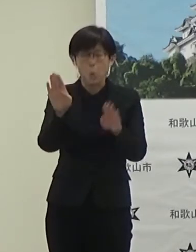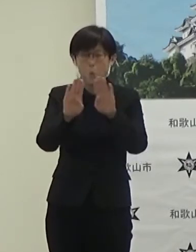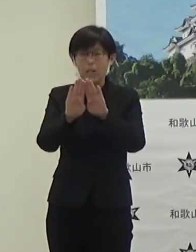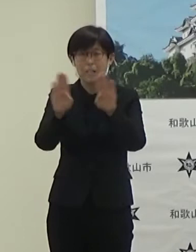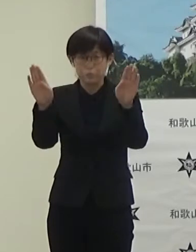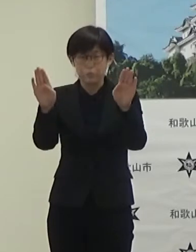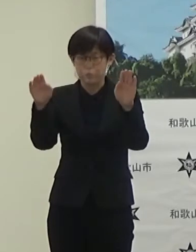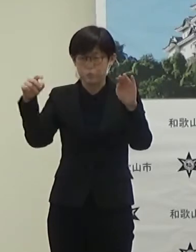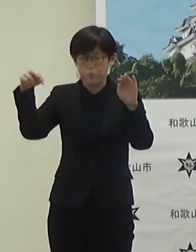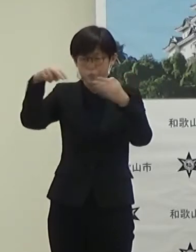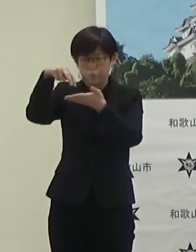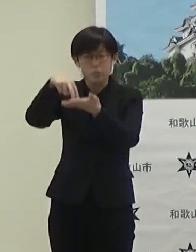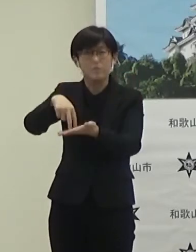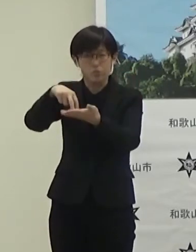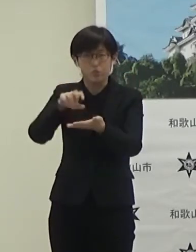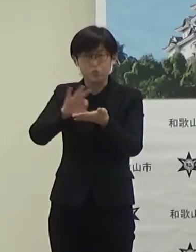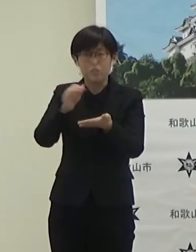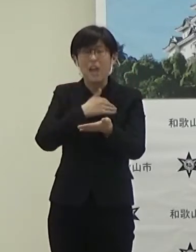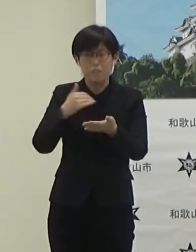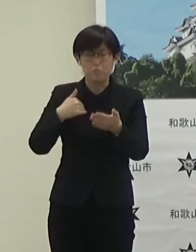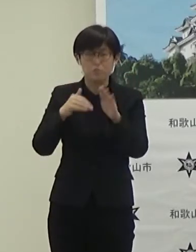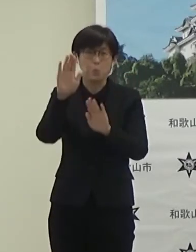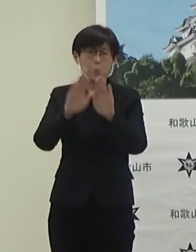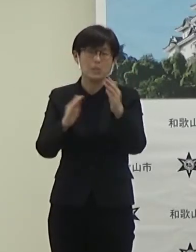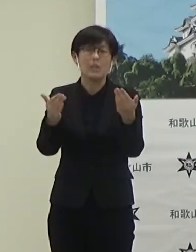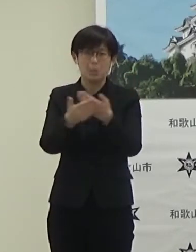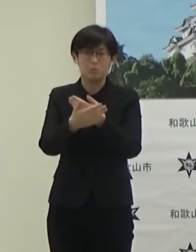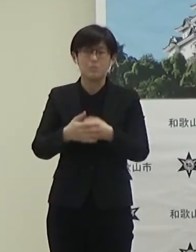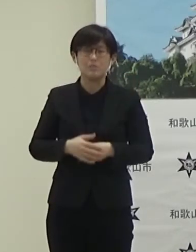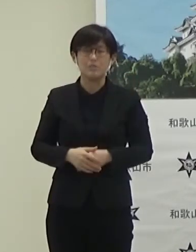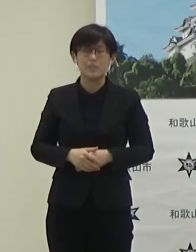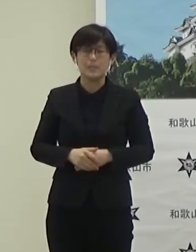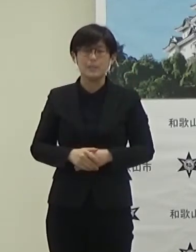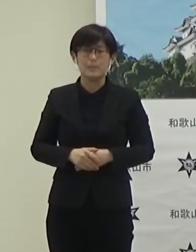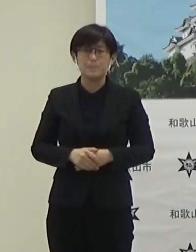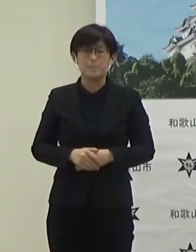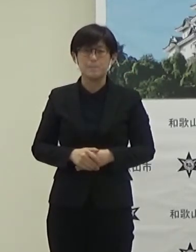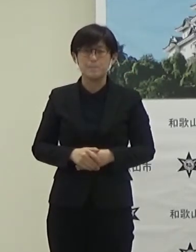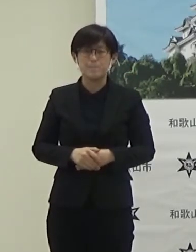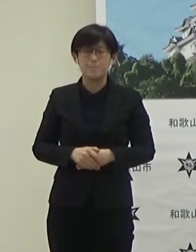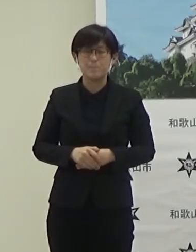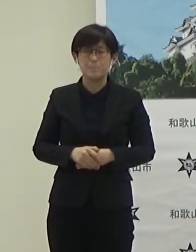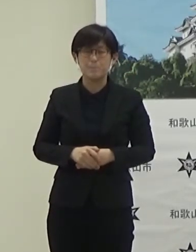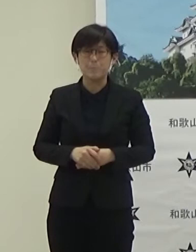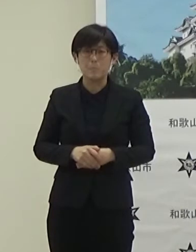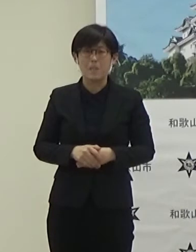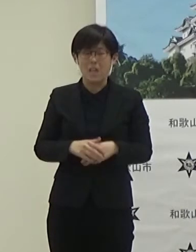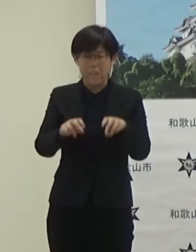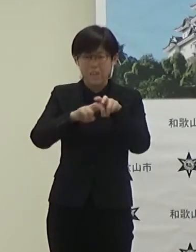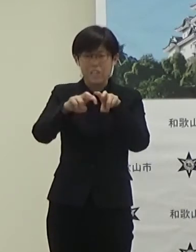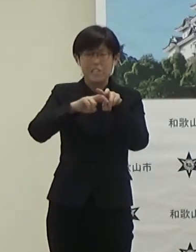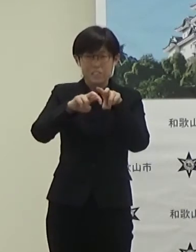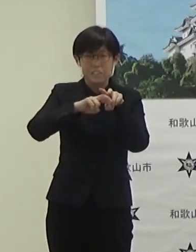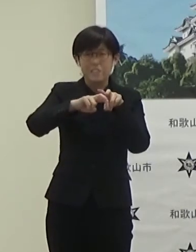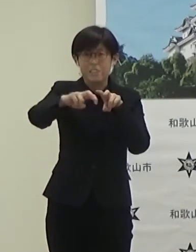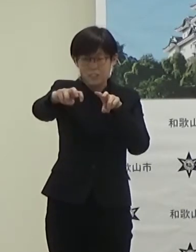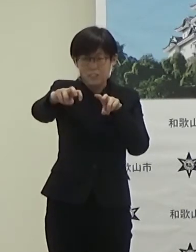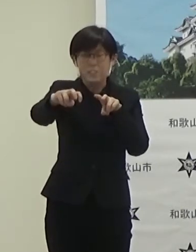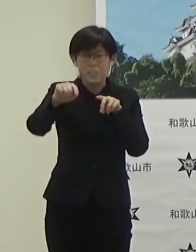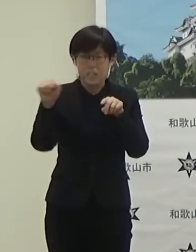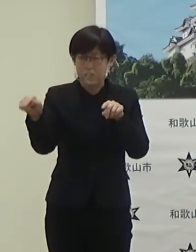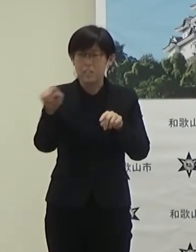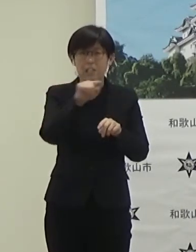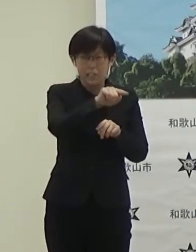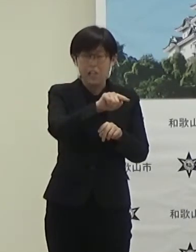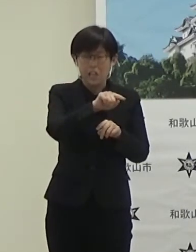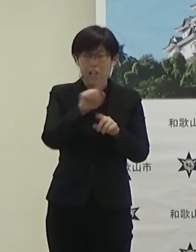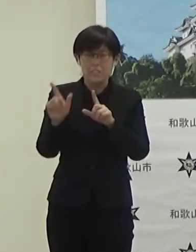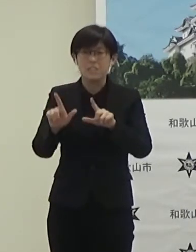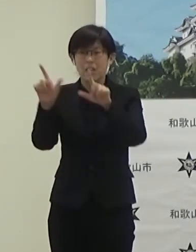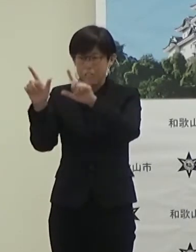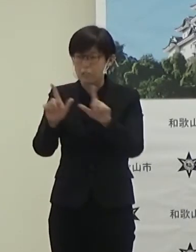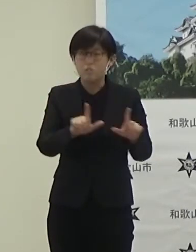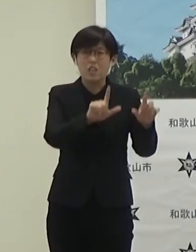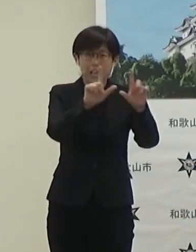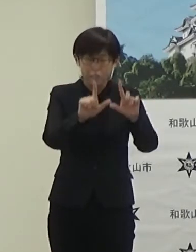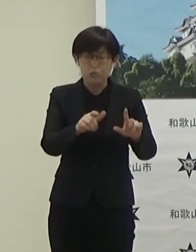これによって、線路で挟まれた地域の高齢者の方、また障害のある方、交通弱者の方は